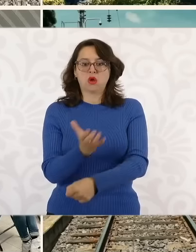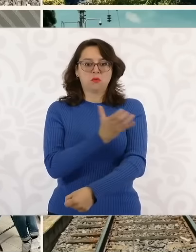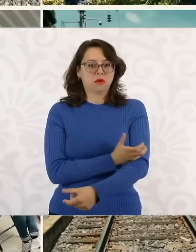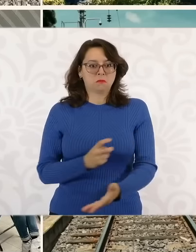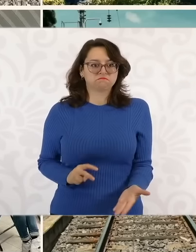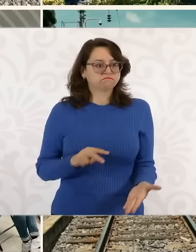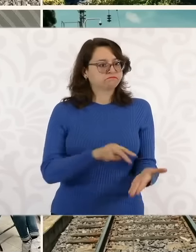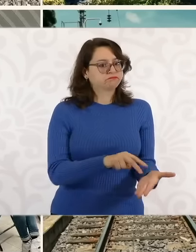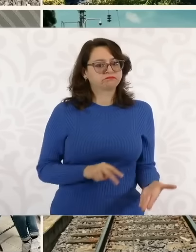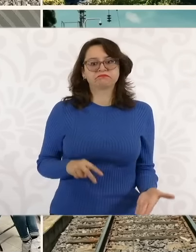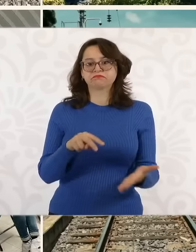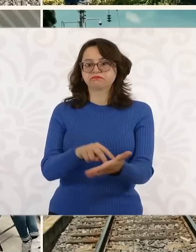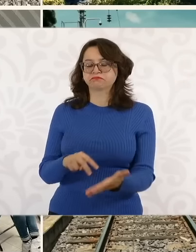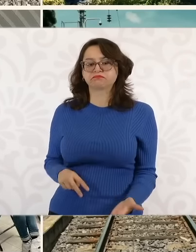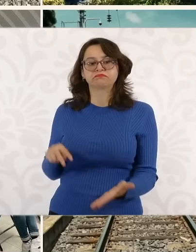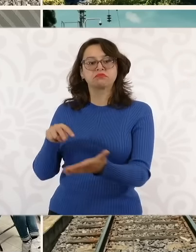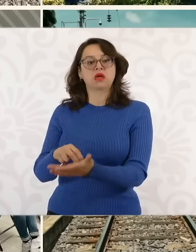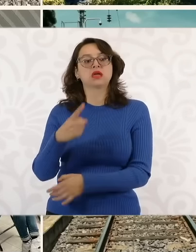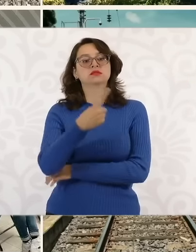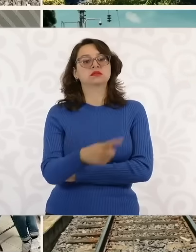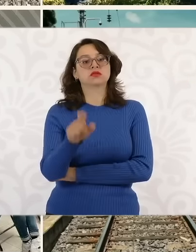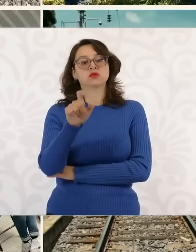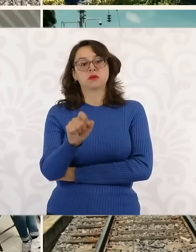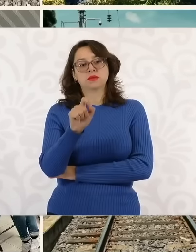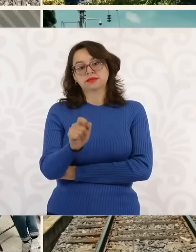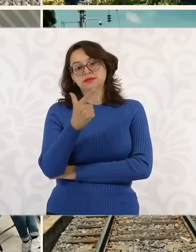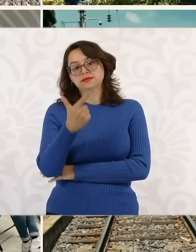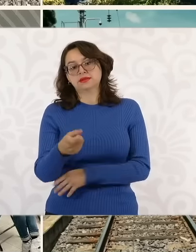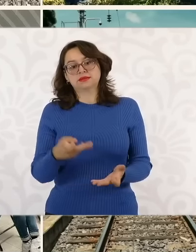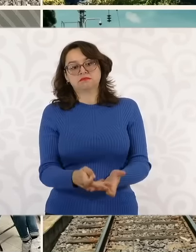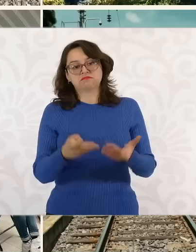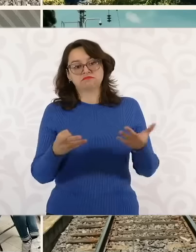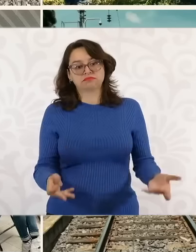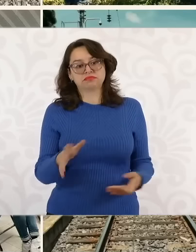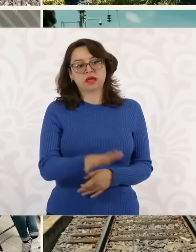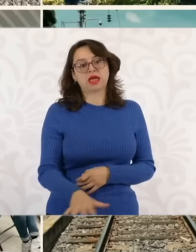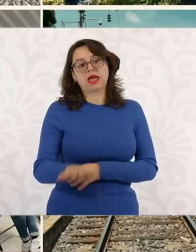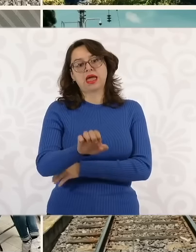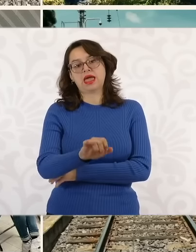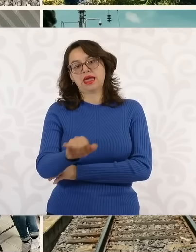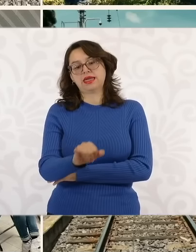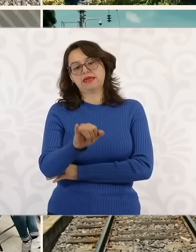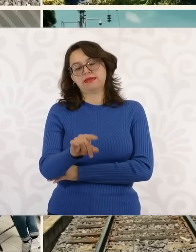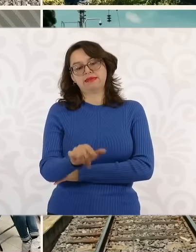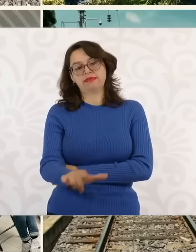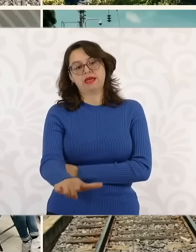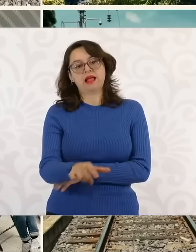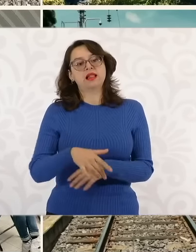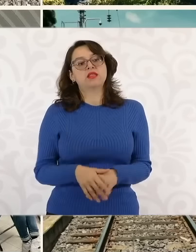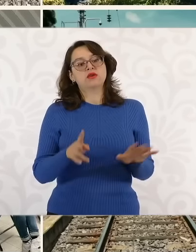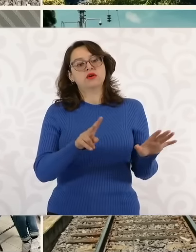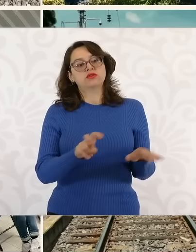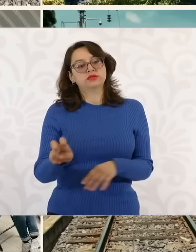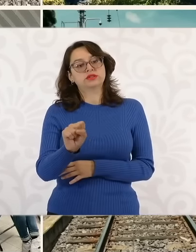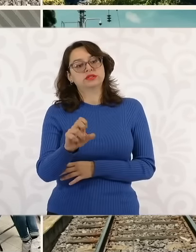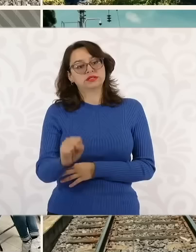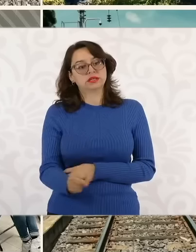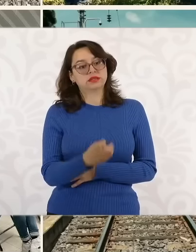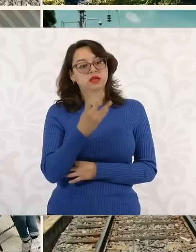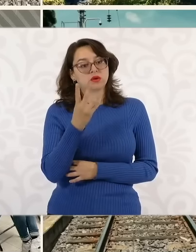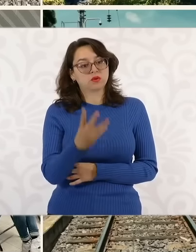de estas reuniones. Son 127 ejidos involucrados, 264 caminamentos que les comento. De acuerdo a la